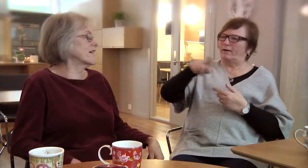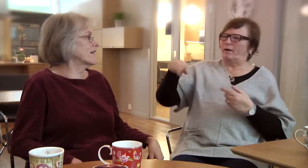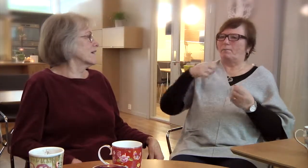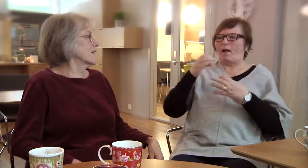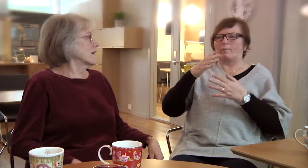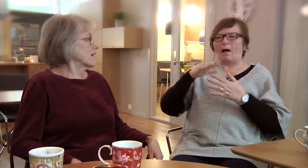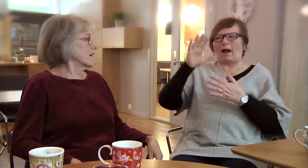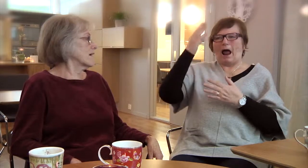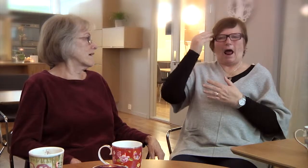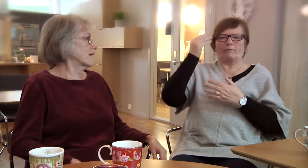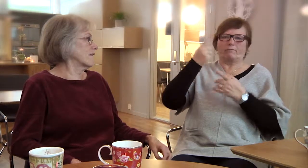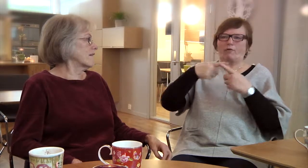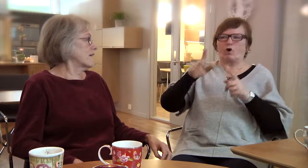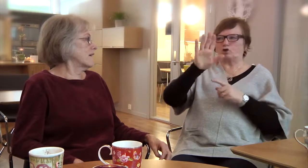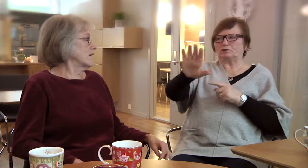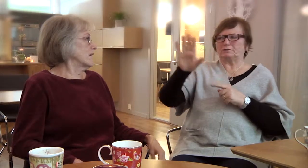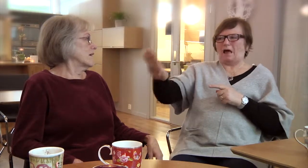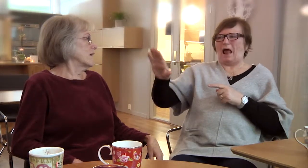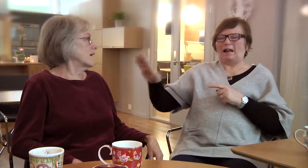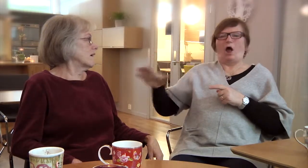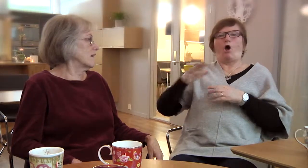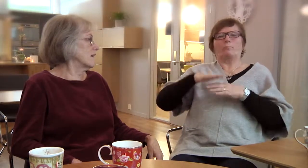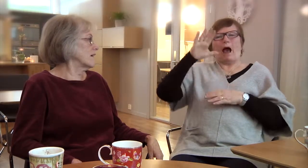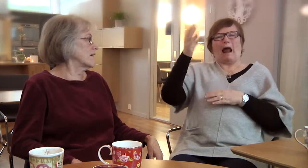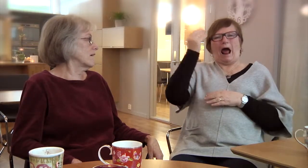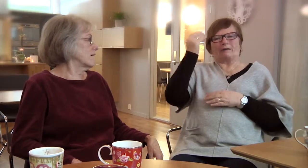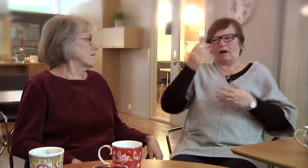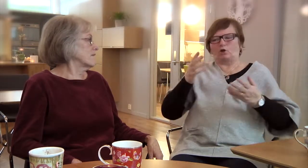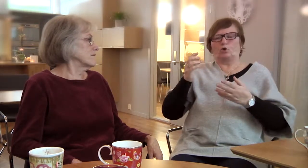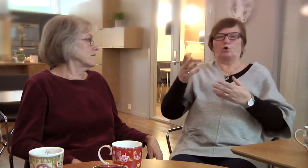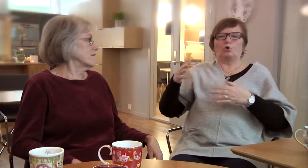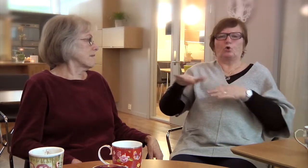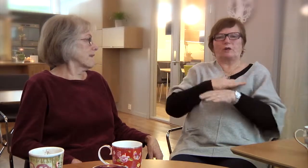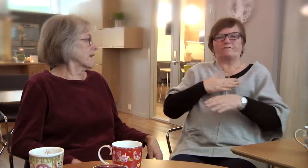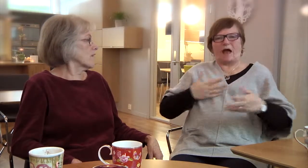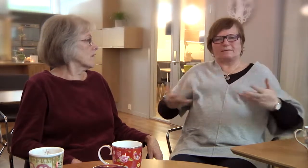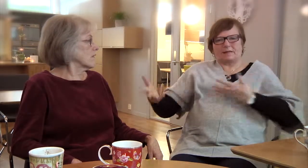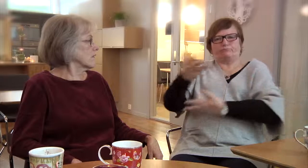Det å snakke med andre med ulike opplevelser og erfaringer.